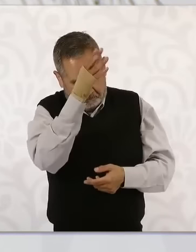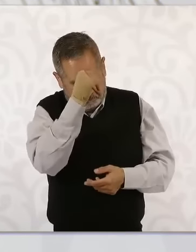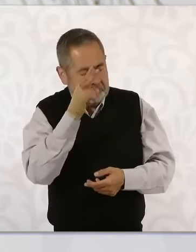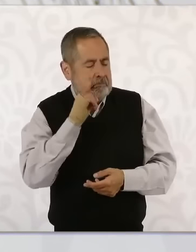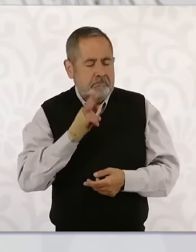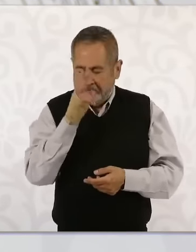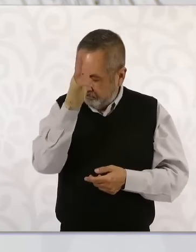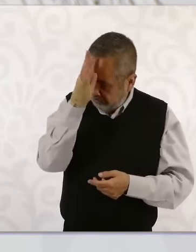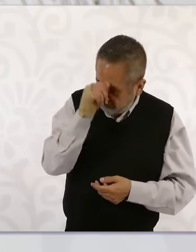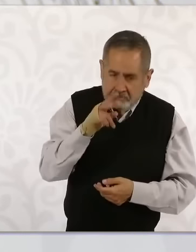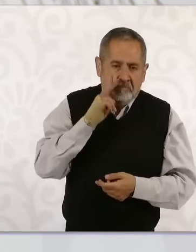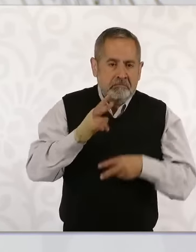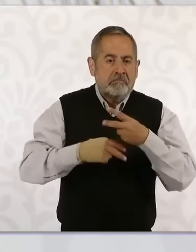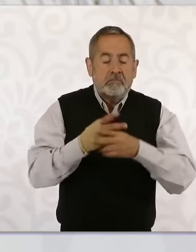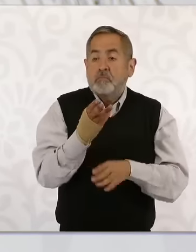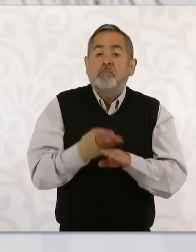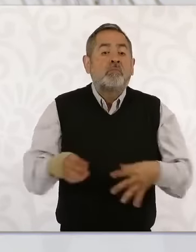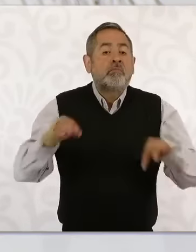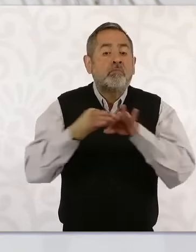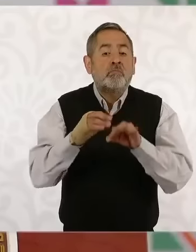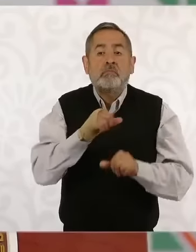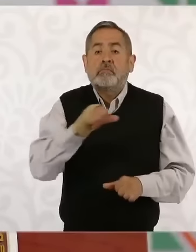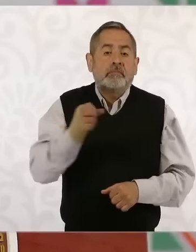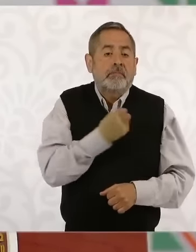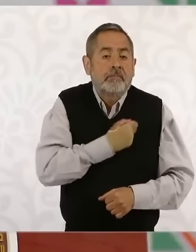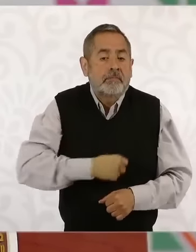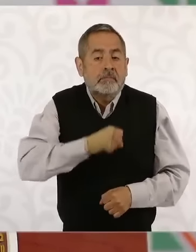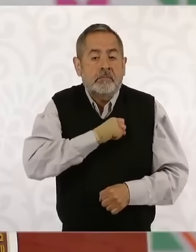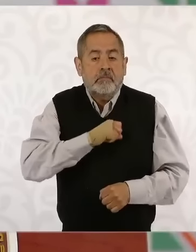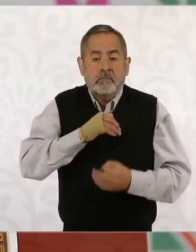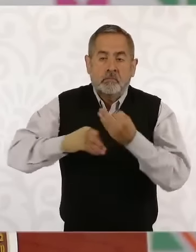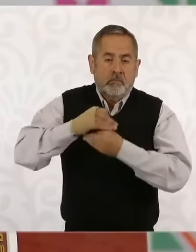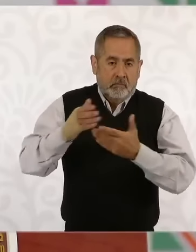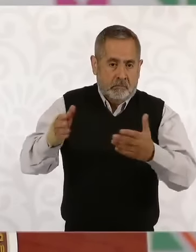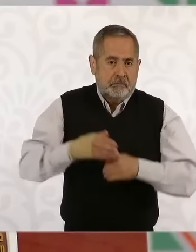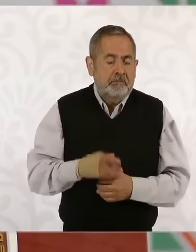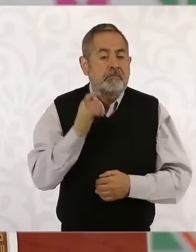porque finalmente lo que nos interesa pues es la salud. Entonces, se mantiene una buena